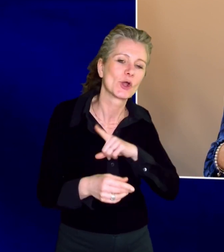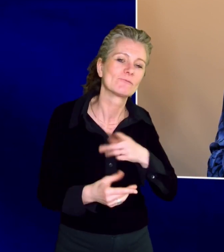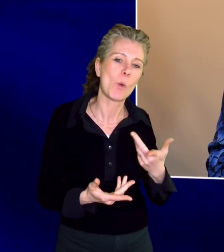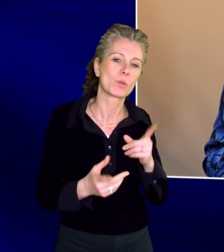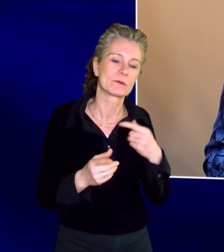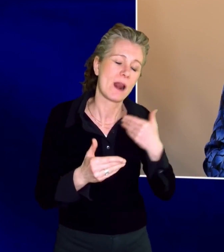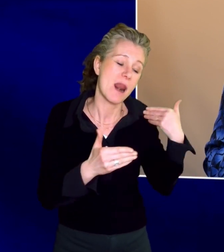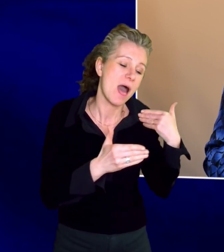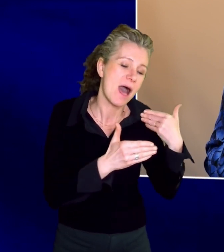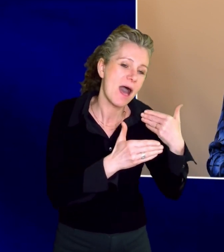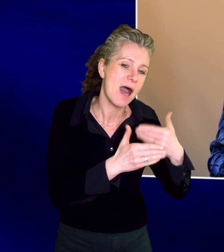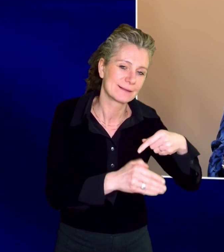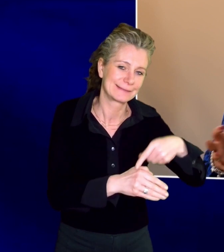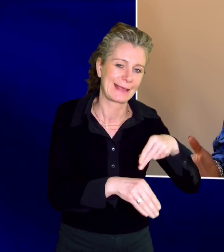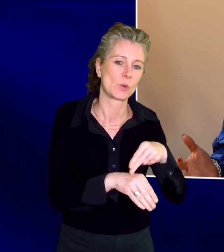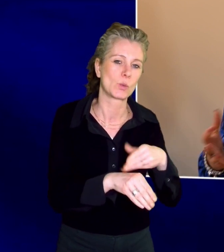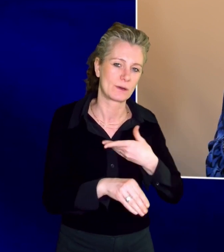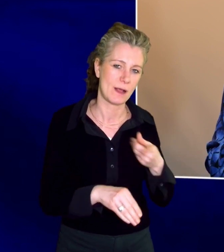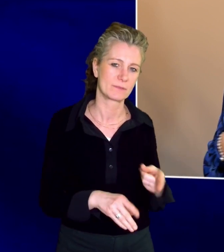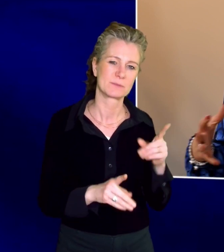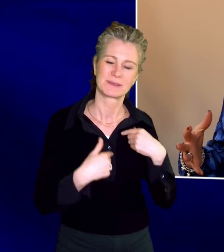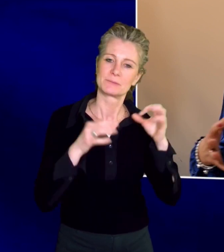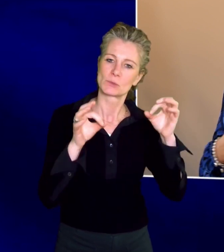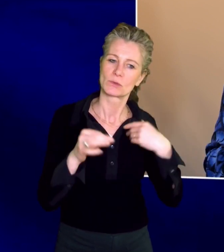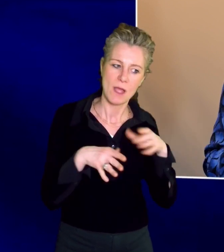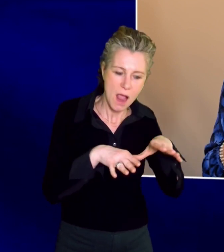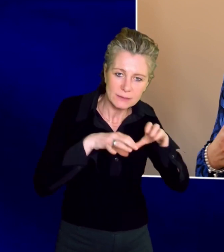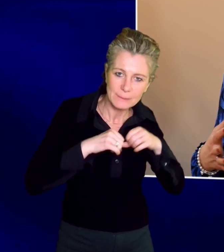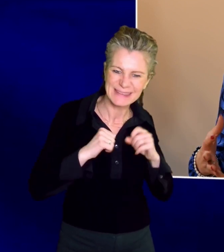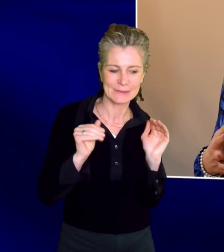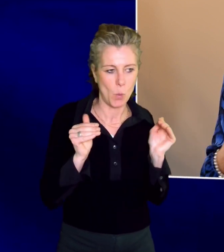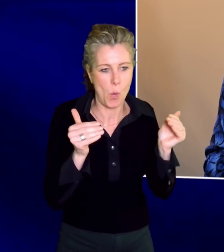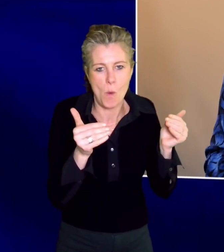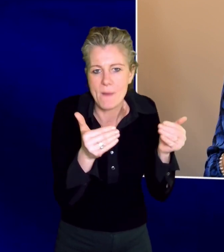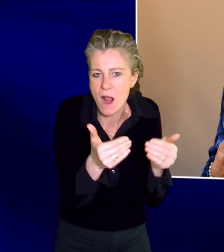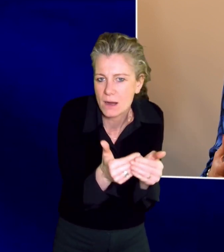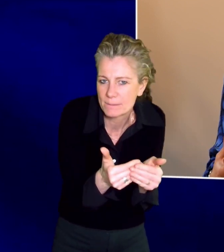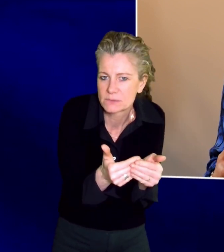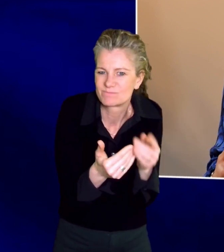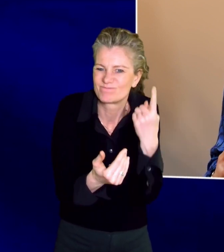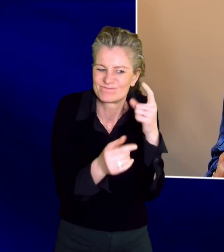het woord 'accepteren' en 'omarmen' altijd in één zin of als hetzelfde woord genoemd zag worden.